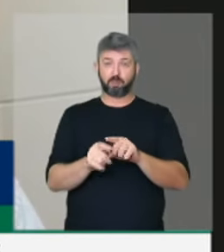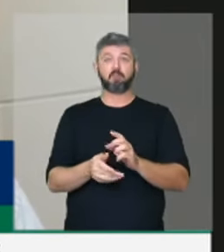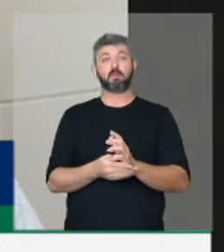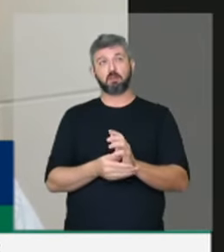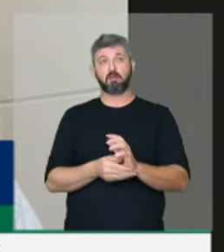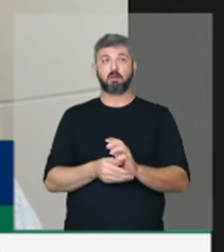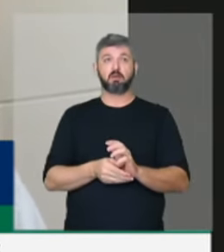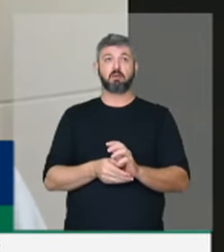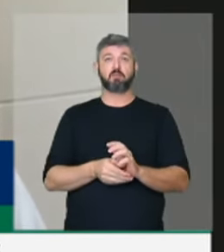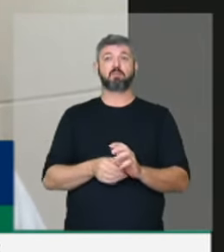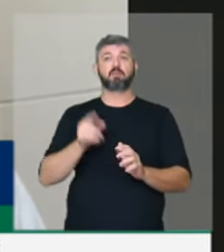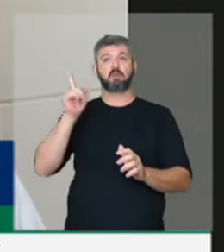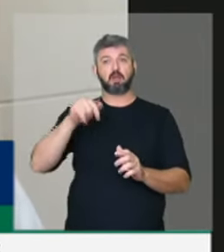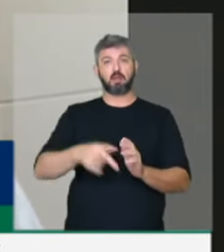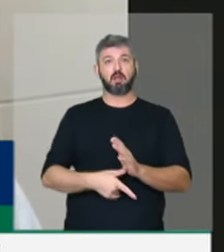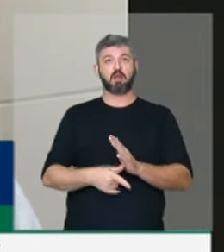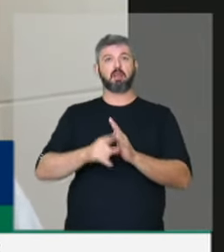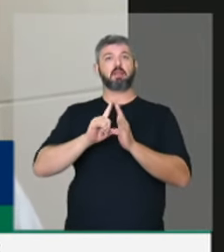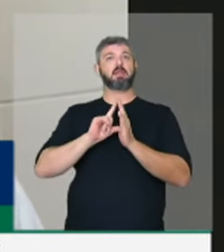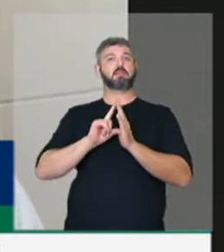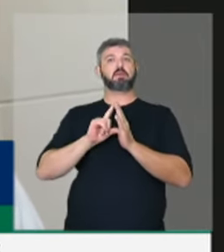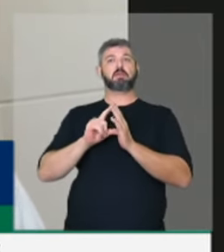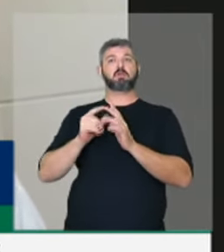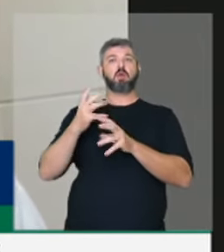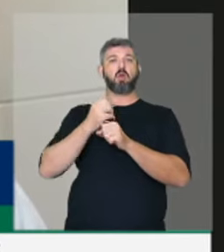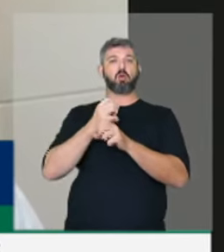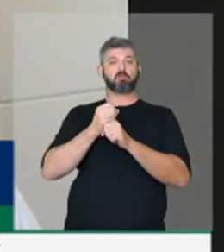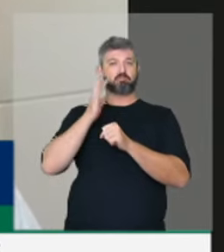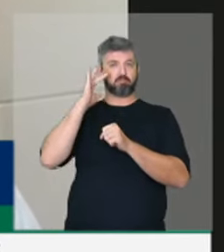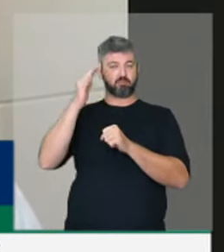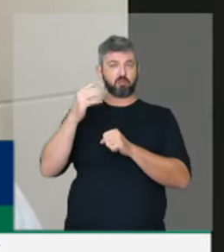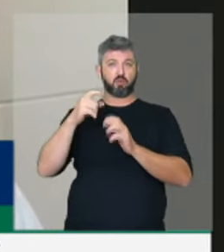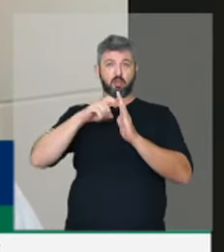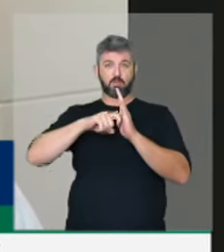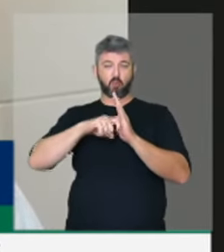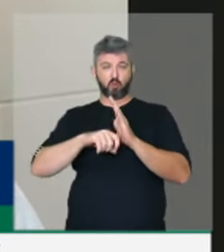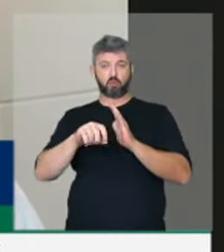DE RECEITA DE IMPOSTO DE RENDA PARA A OFERTA DESSES LEITOS AGORA QUE NÃO TÊM NENHUM PRESENTE. MAS, ENCAMINHAMOS